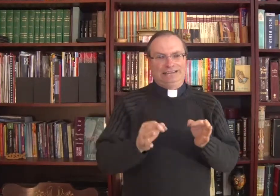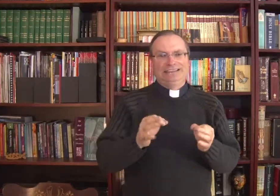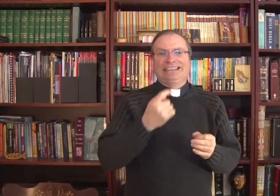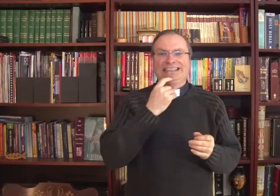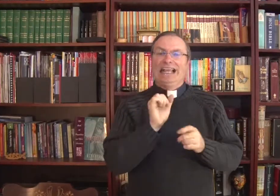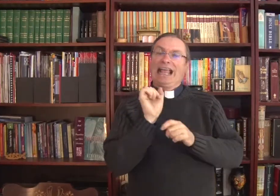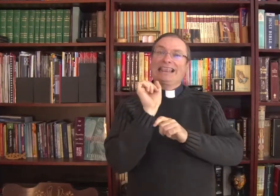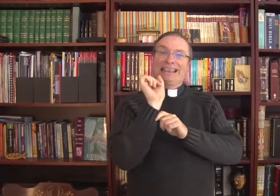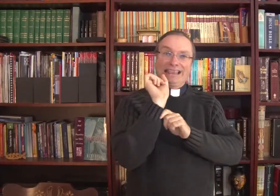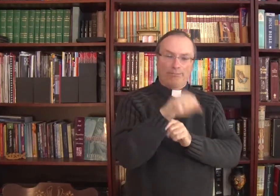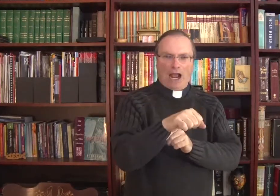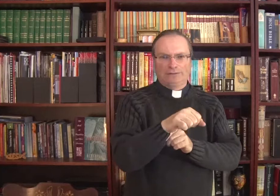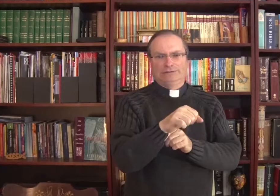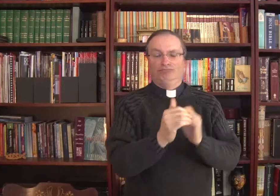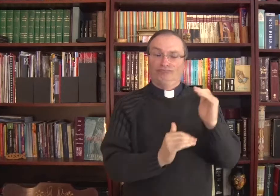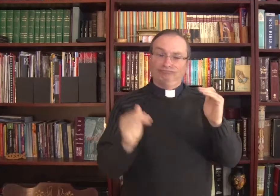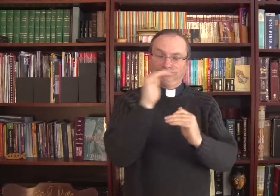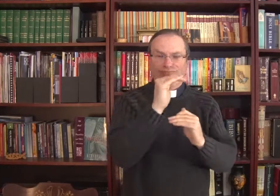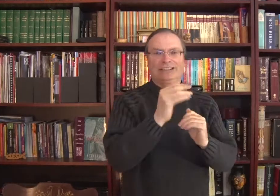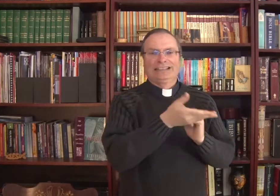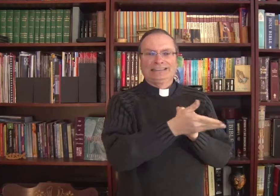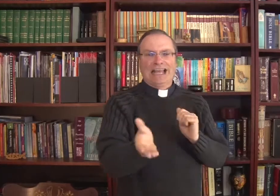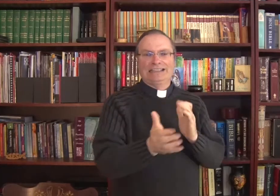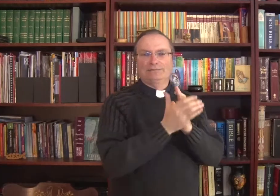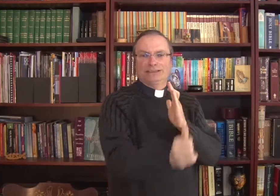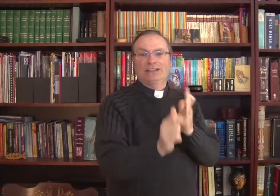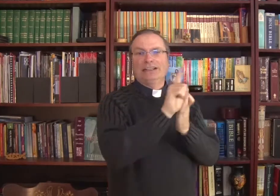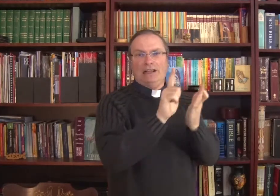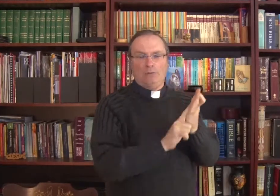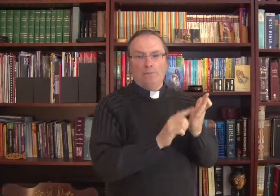qui dépasse celle des spécialistes de la loi